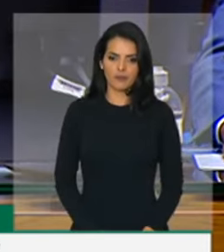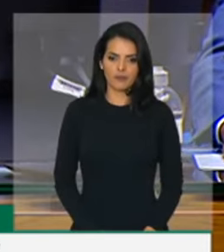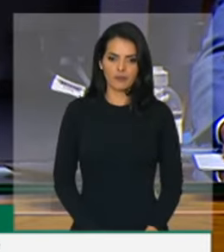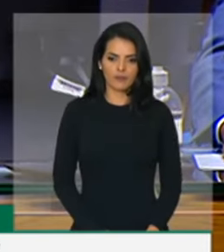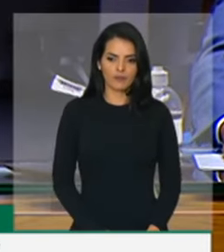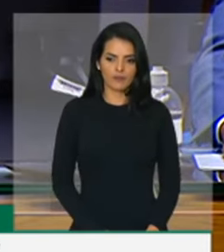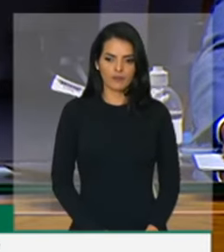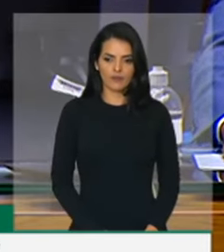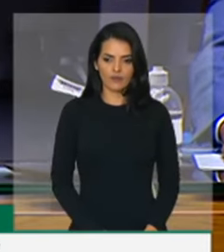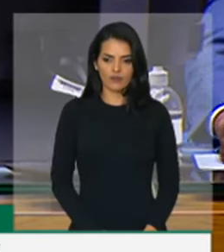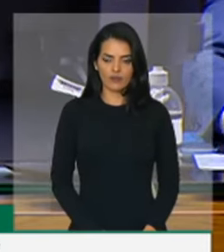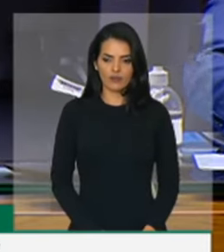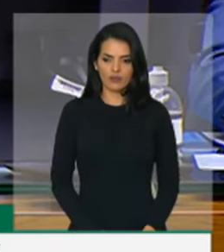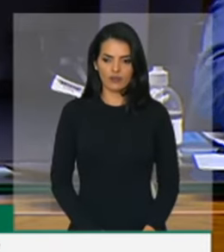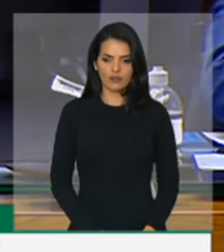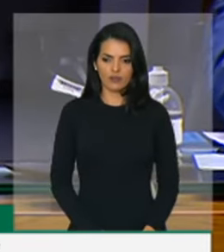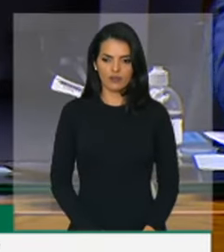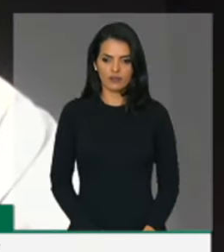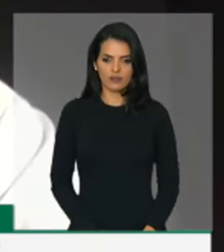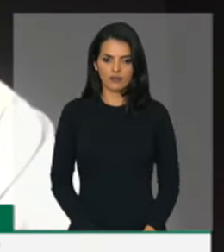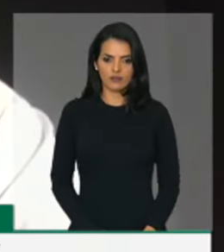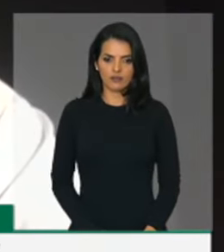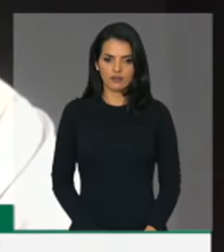PRESIDENTE. -- [DEPUTADO]: SENHOR PRESIDENTE.... A MAIORIA ENCAMINHA O VOTO, ORIENTA O